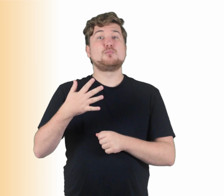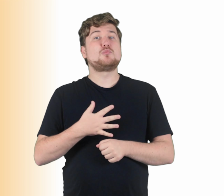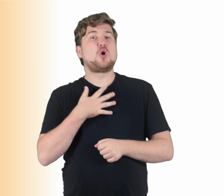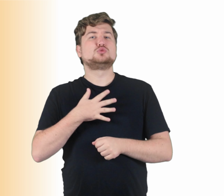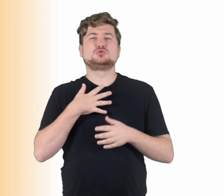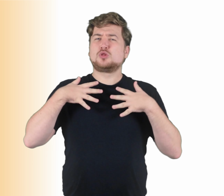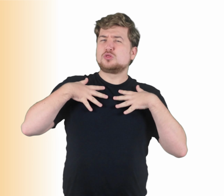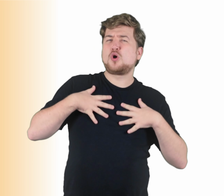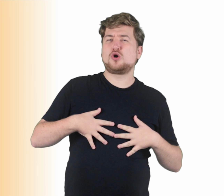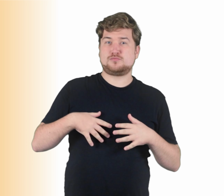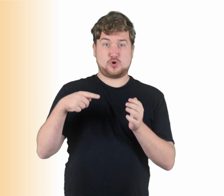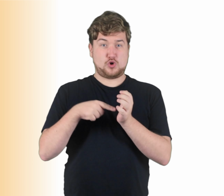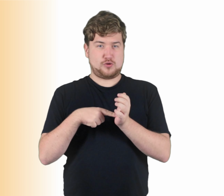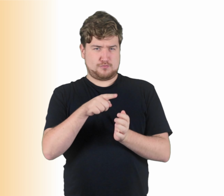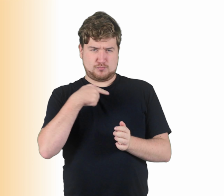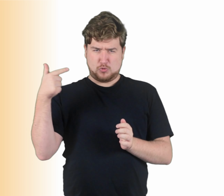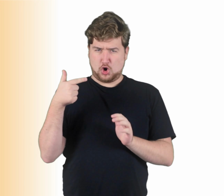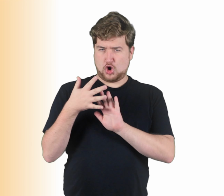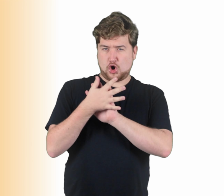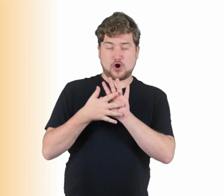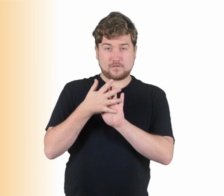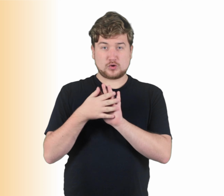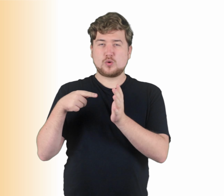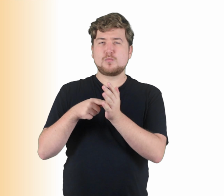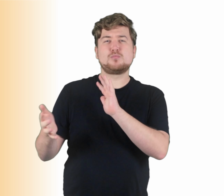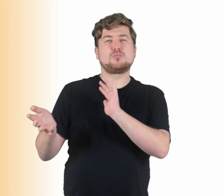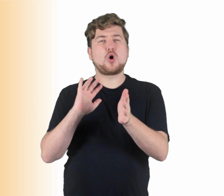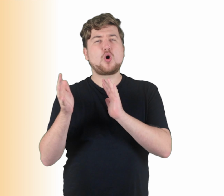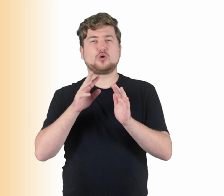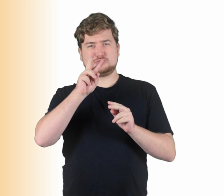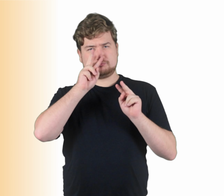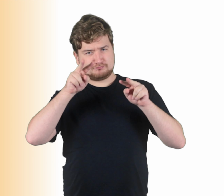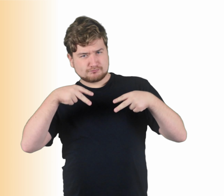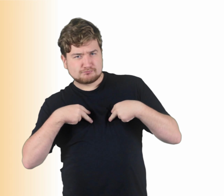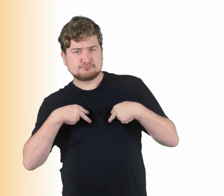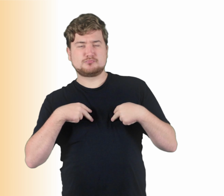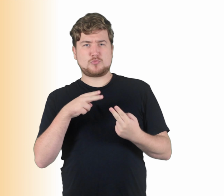Poczucie tożsamości - bo tak powinniśmy mówić, to sposób postrzegania siebie samego